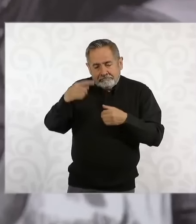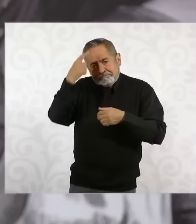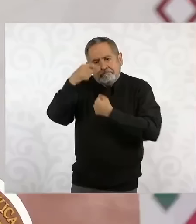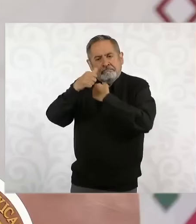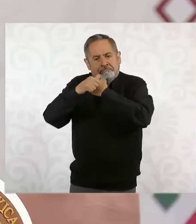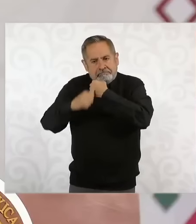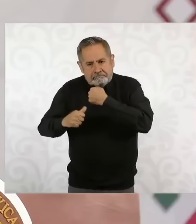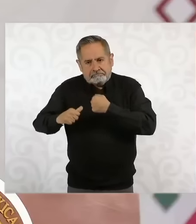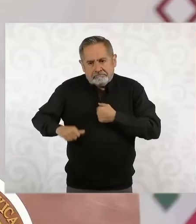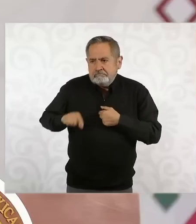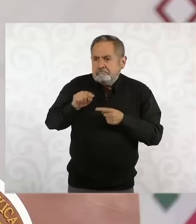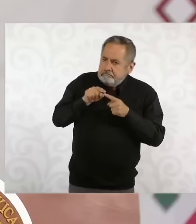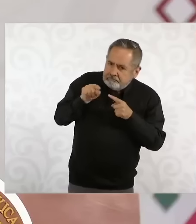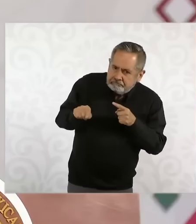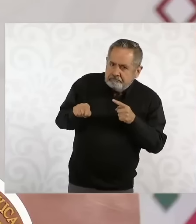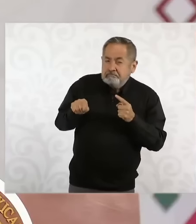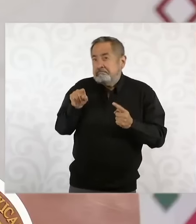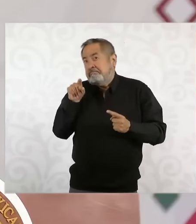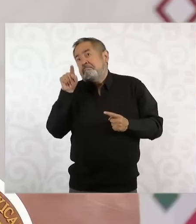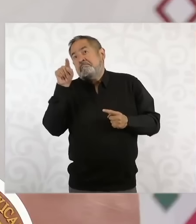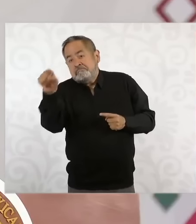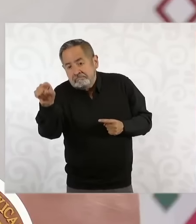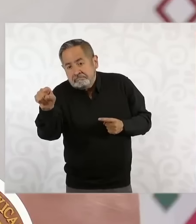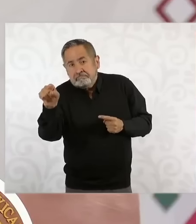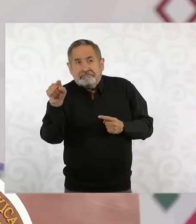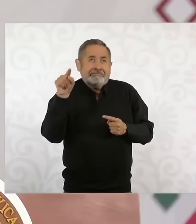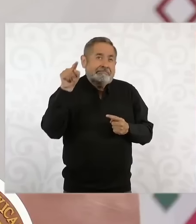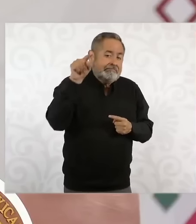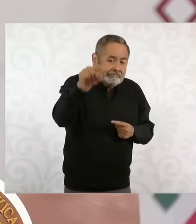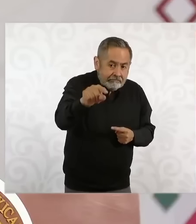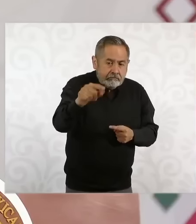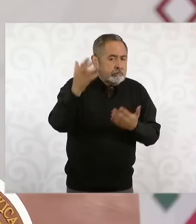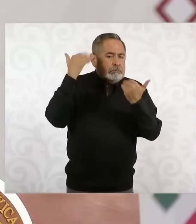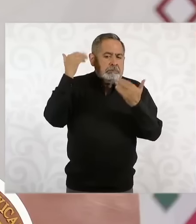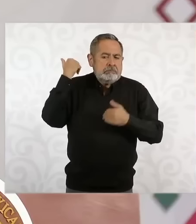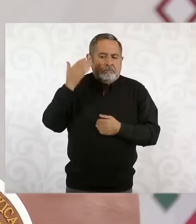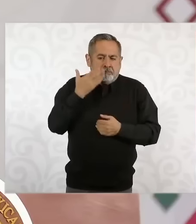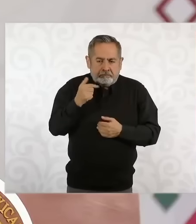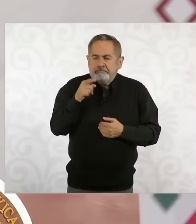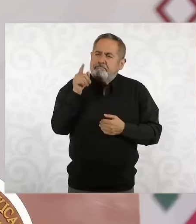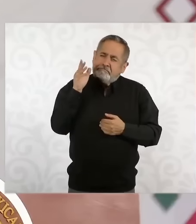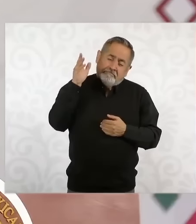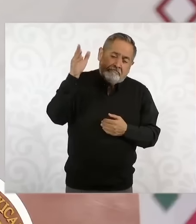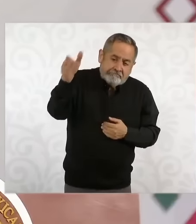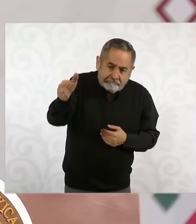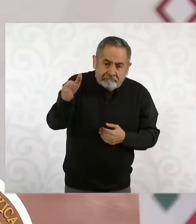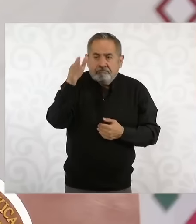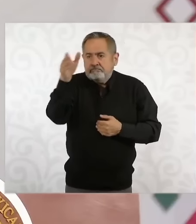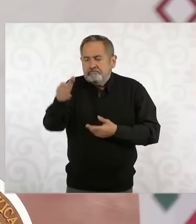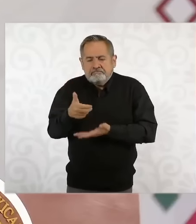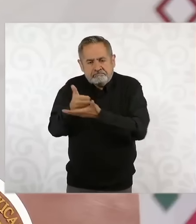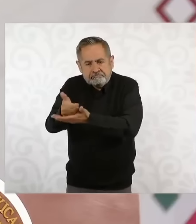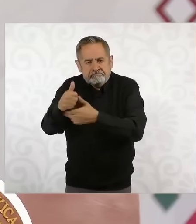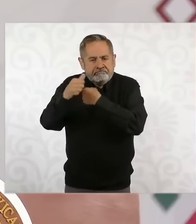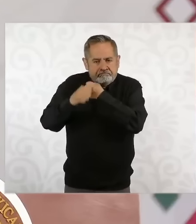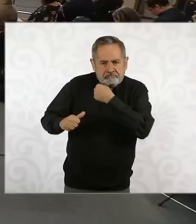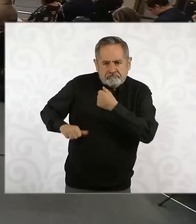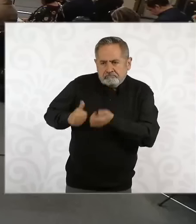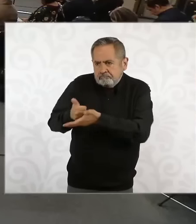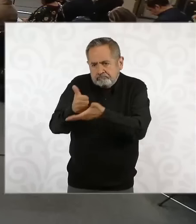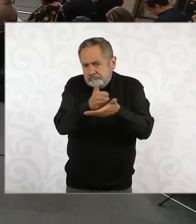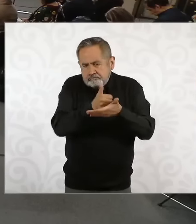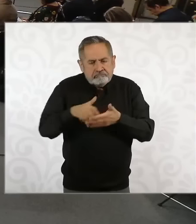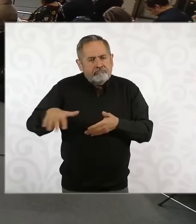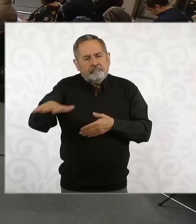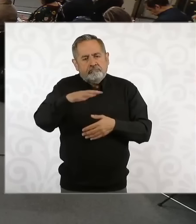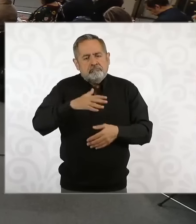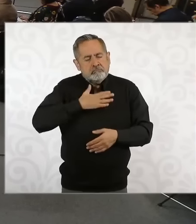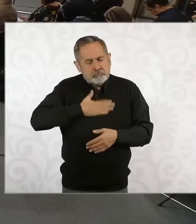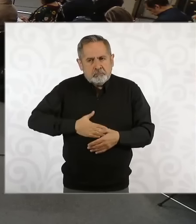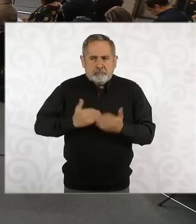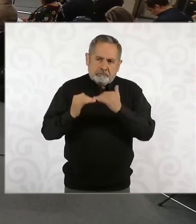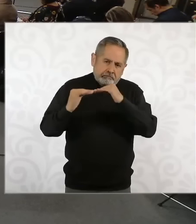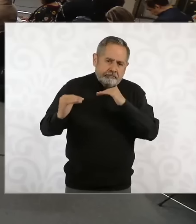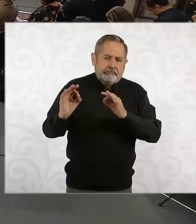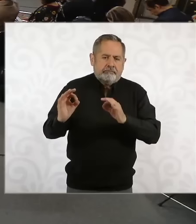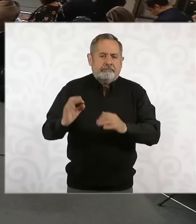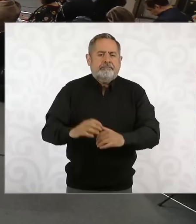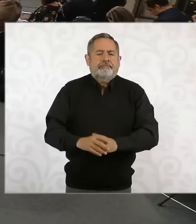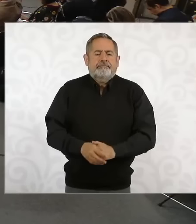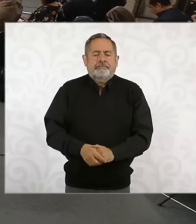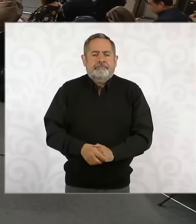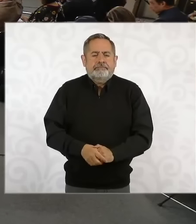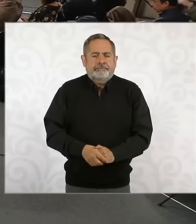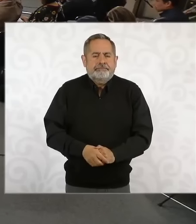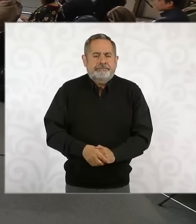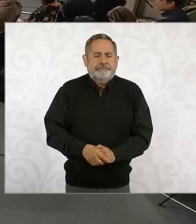llegar a las zonas donde antes no llegaba. las zonas de mayor inequidad en nuestro país.